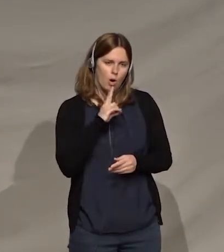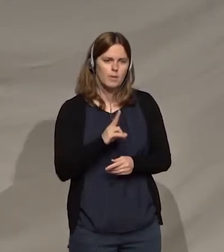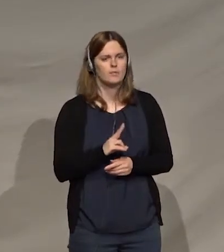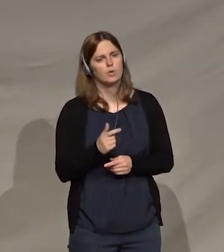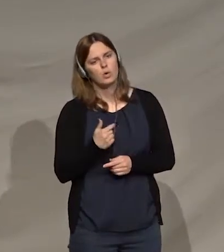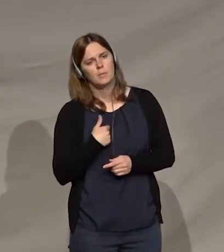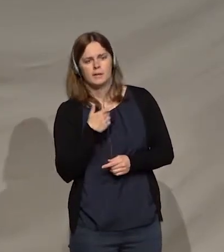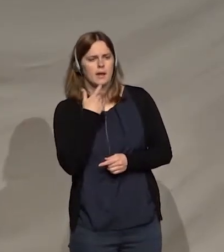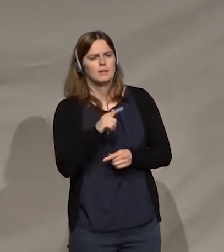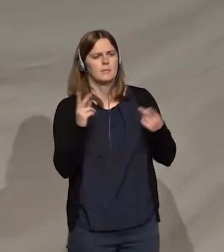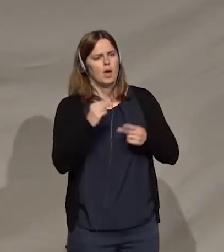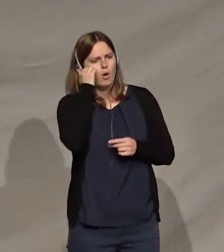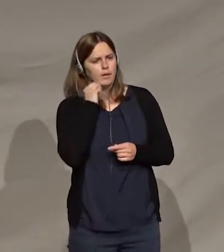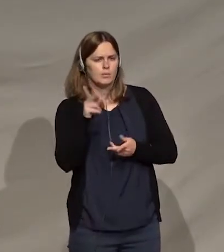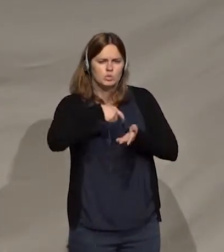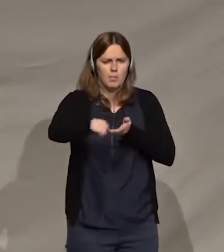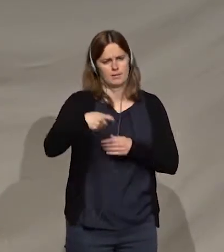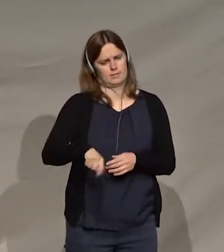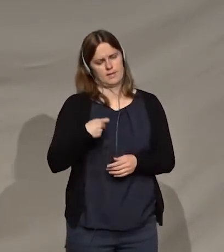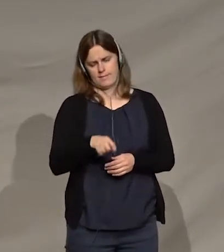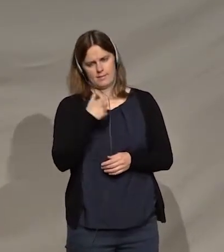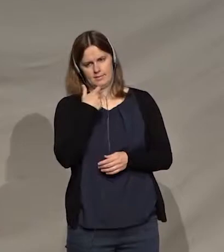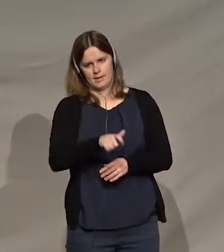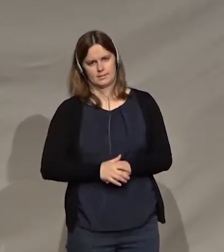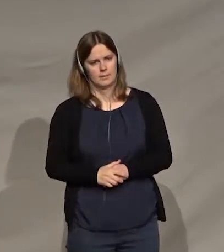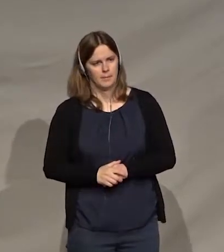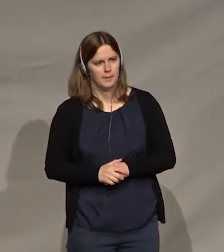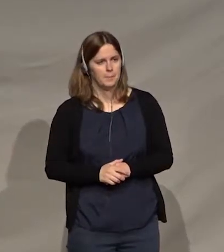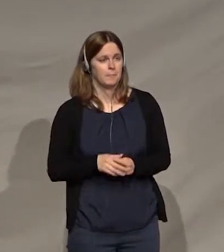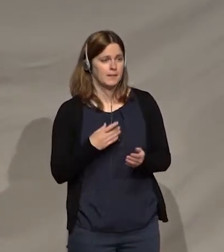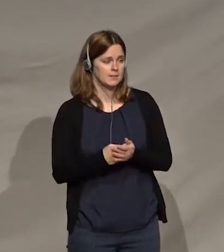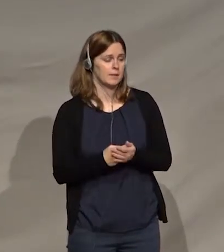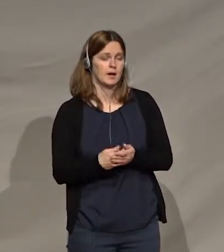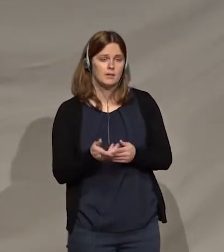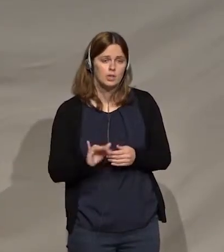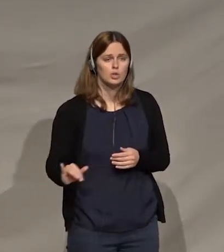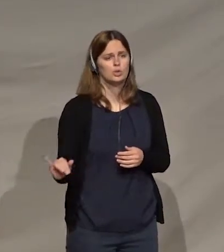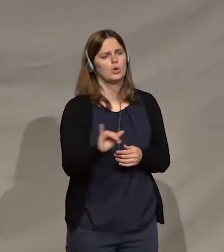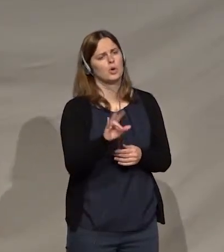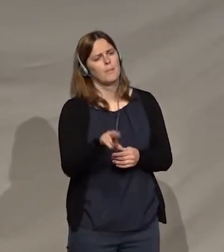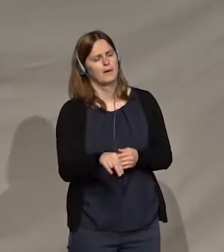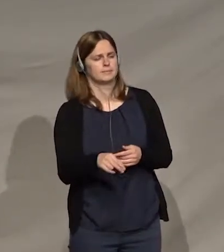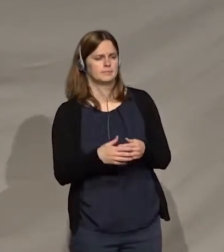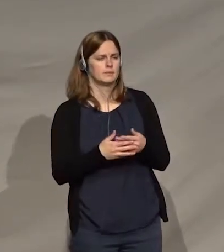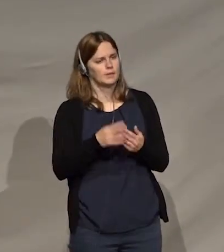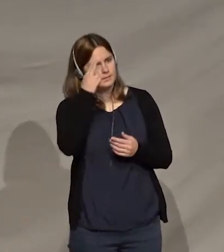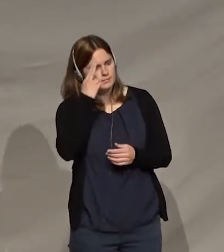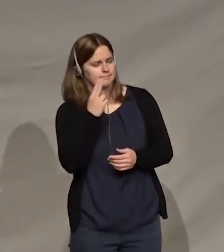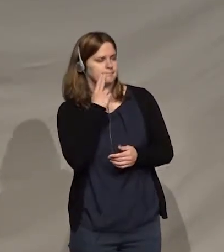To znamená lidi, kteří jsou nevidomí, slabozrací, nebo mají potíže se čtením, poruchy učení, kognitivní postižení, pohybovou nedostatečnost, otřes mozku…